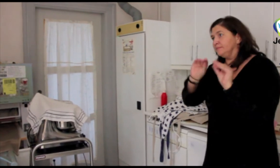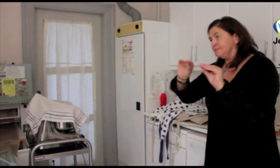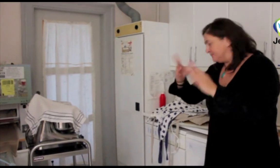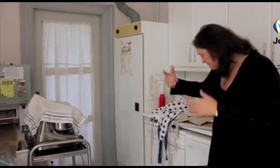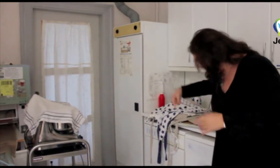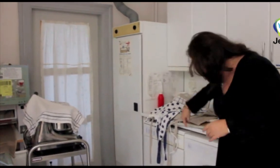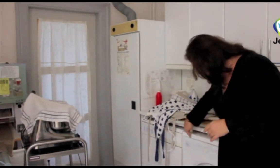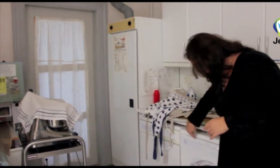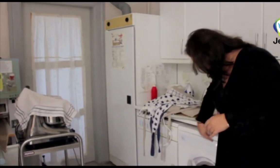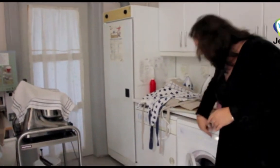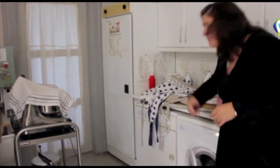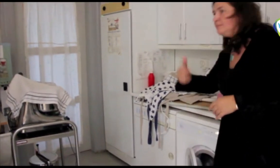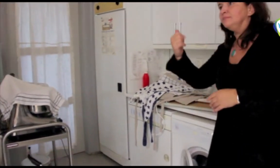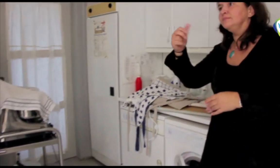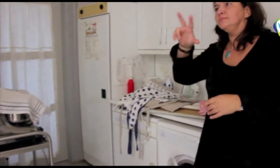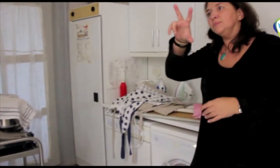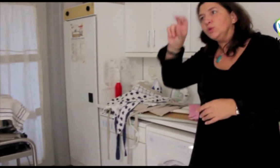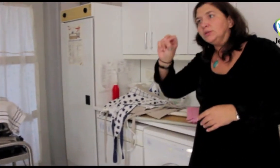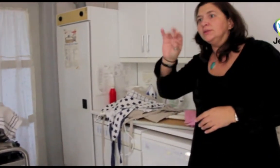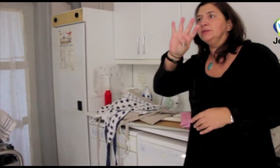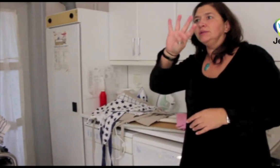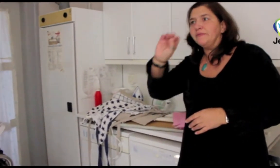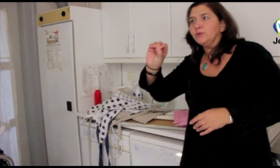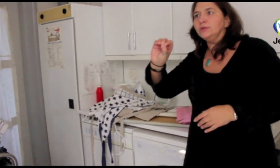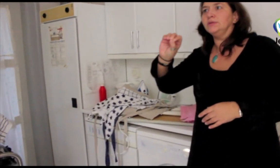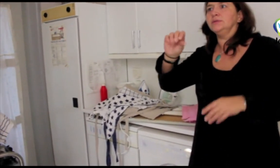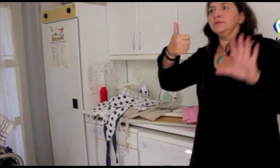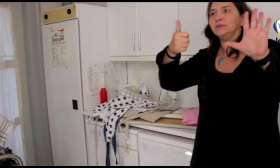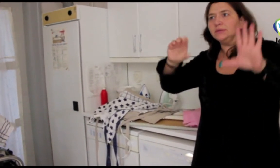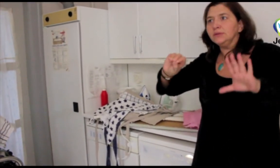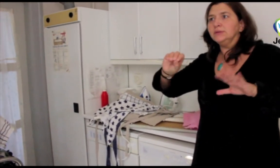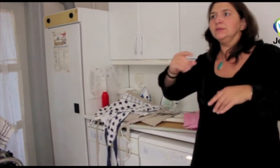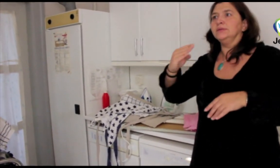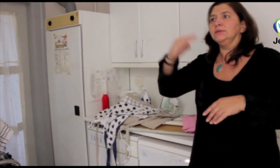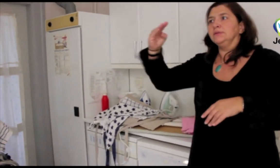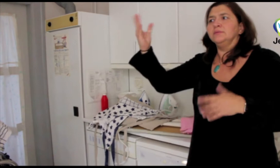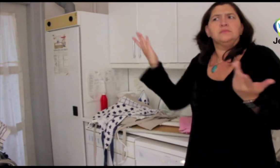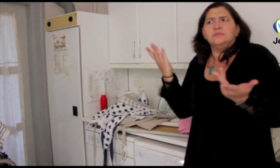Meg még azt is megtanítjuk, hogyan kell beállítani a hőfokot a mosógépen. 30 fok, 40 fok, 60 fok, stb. Miért?